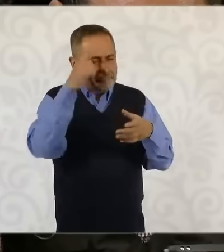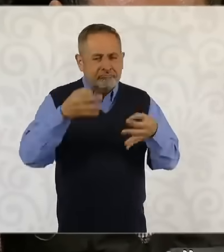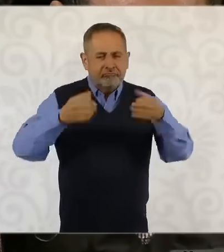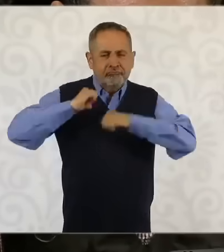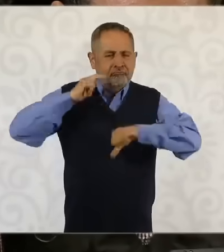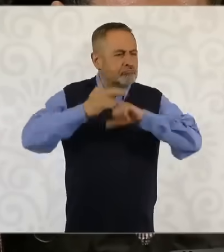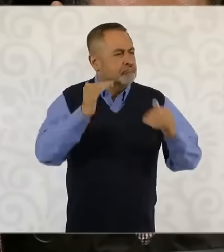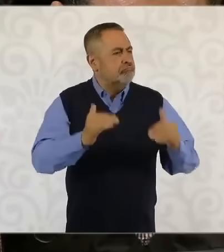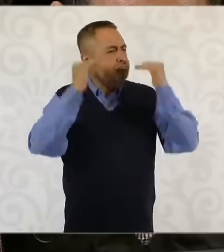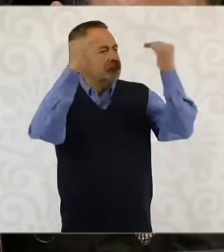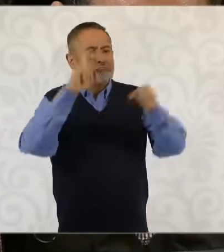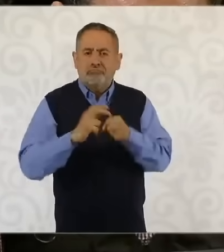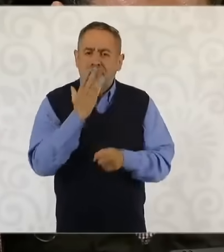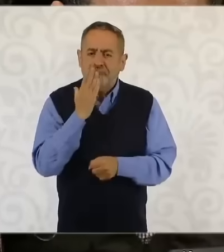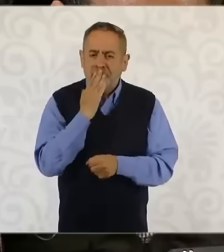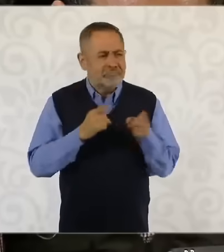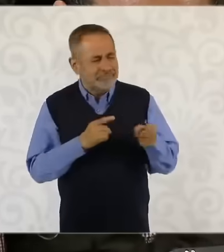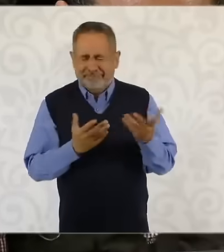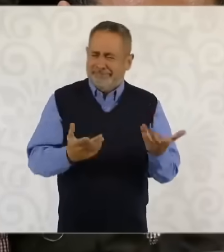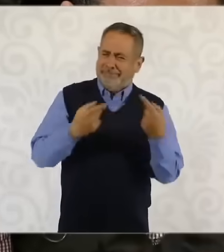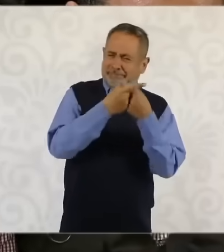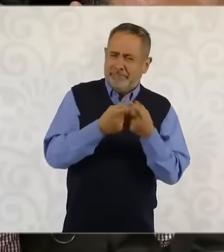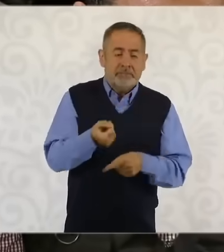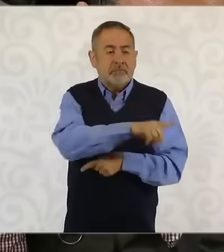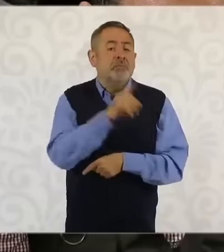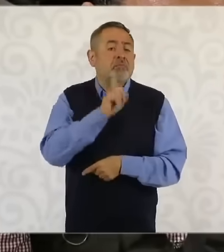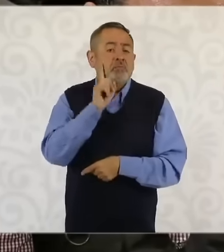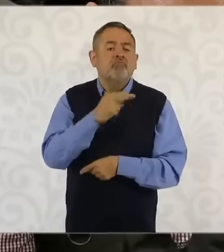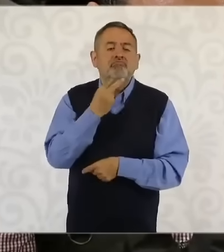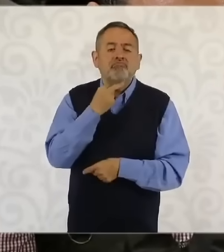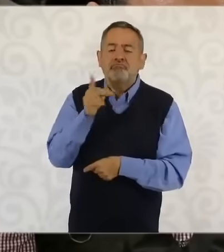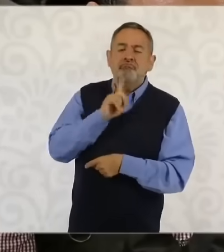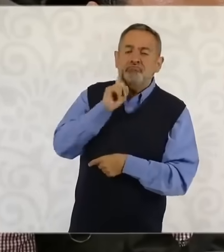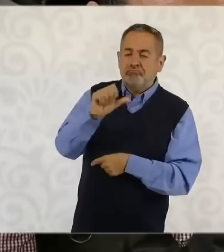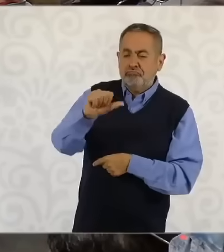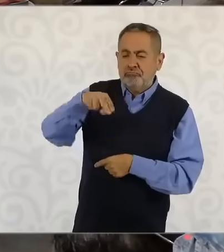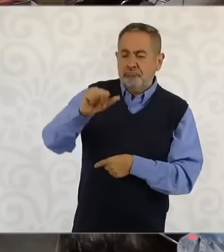Tribunal de Justicia en Sonora y en el caso de Ana Patricia eh la cito porque